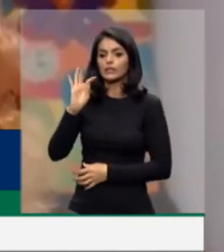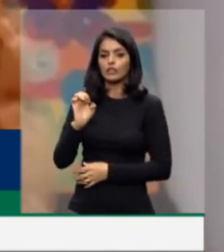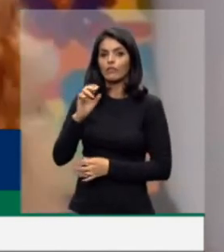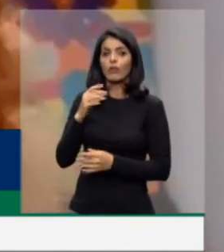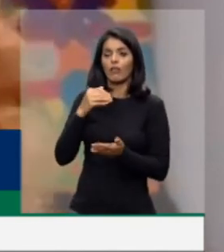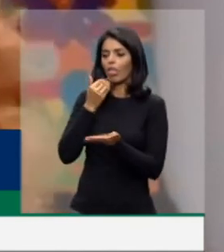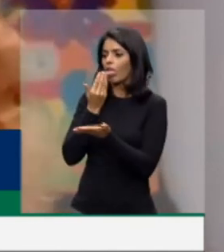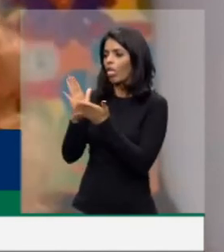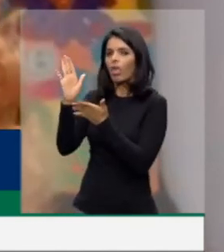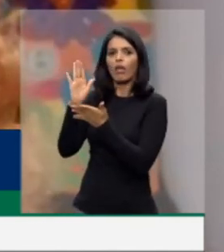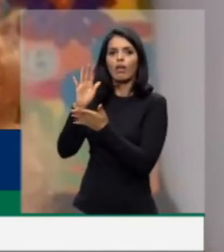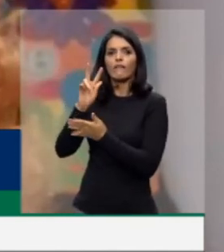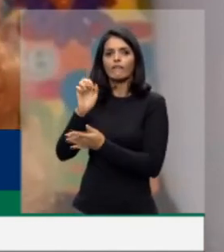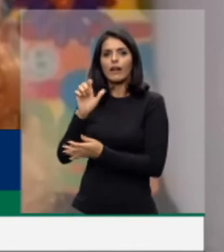UMA PANDEMIA, FALTANDO AGENTE COMUNITÁRIO DE SAÚDE,